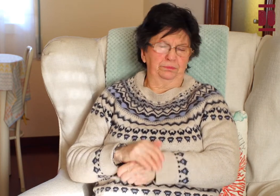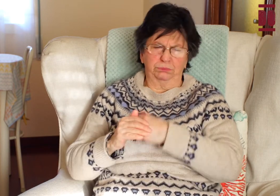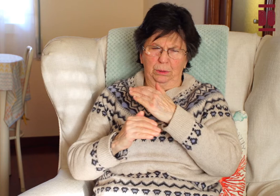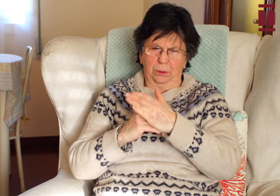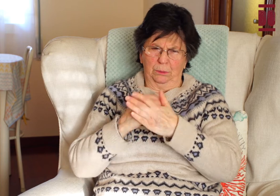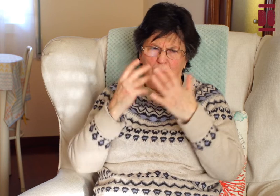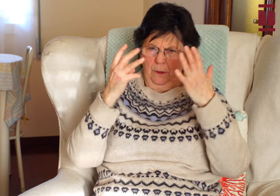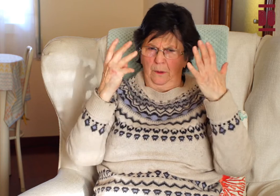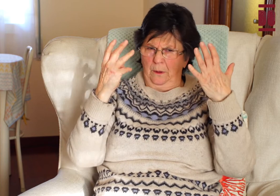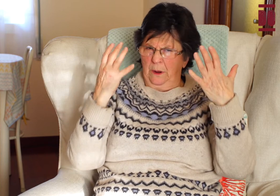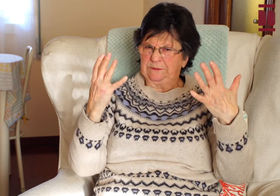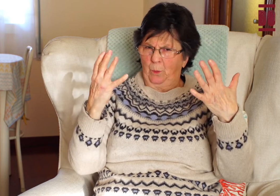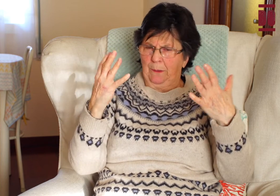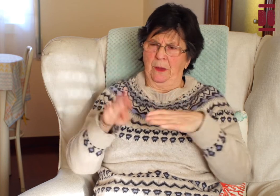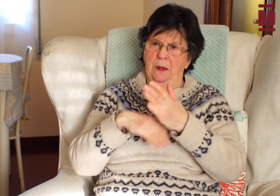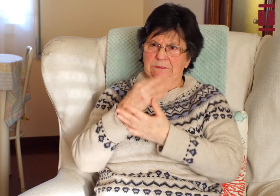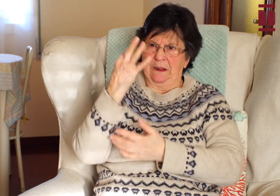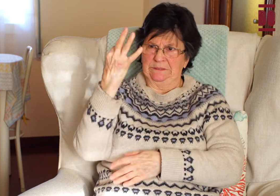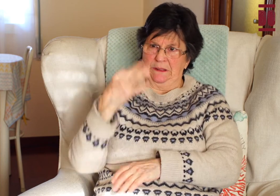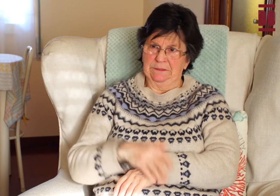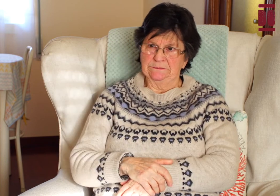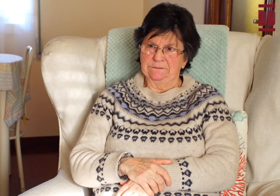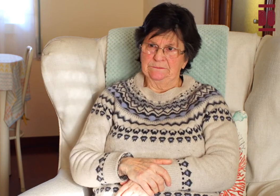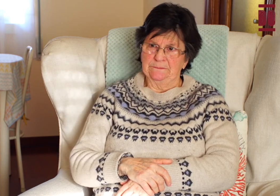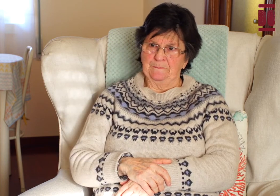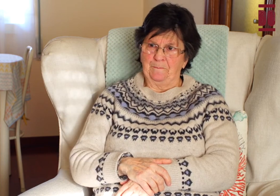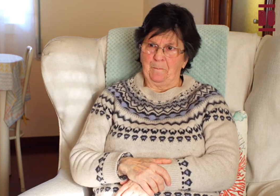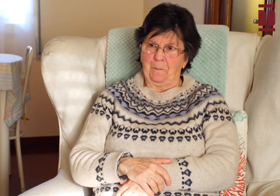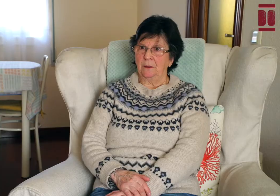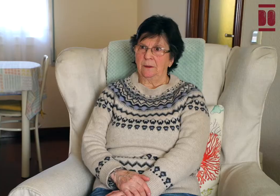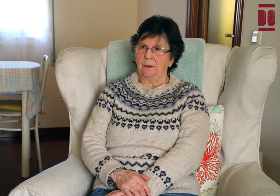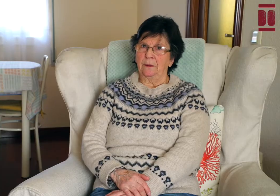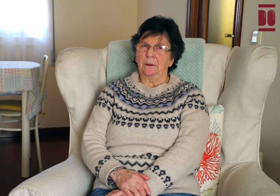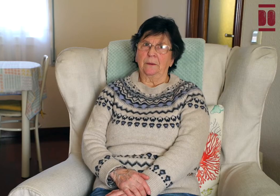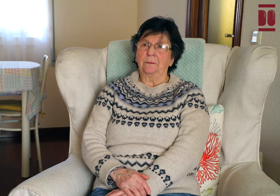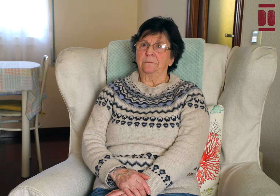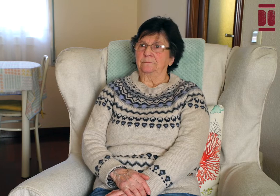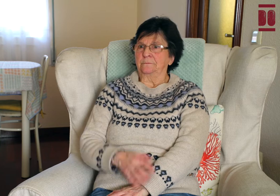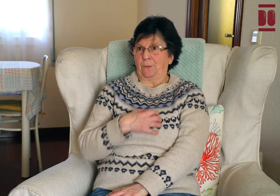Nuestro horario de venta era de 9 a 3 de la tarde. Es